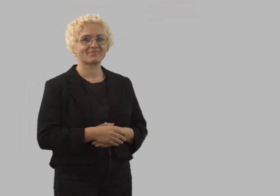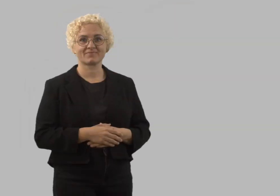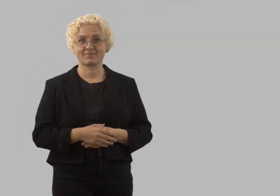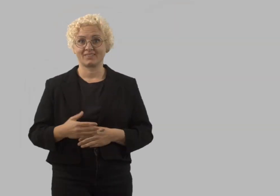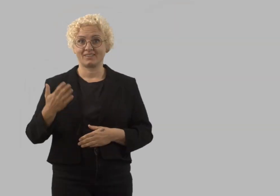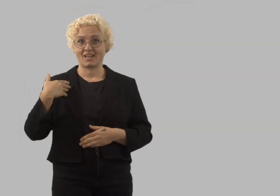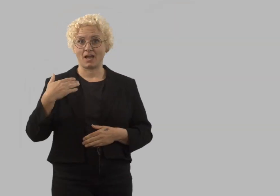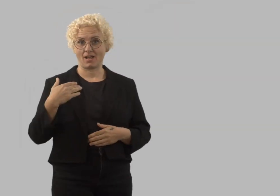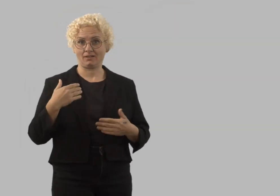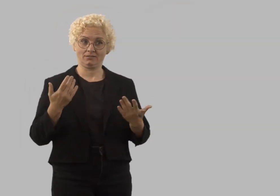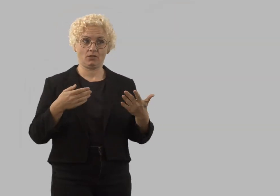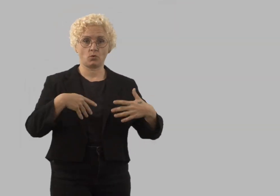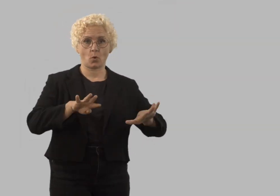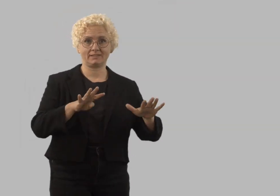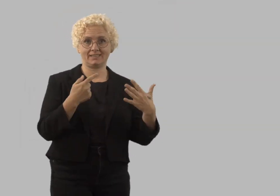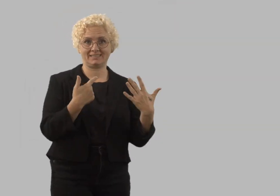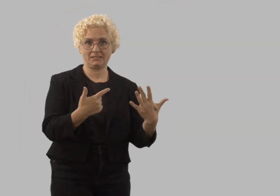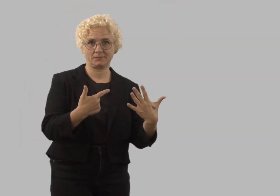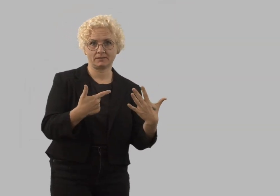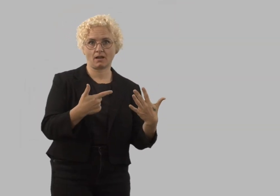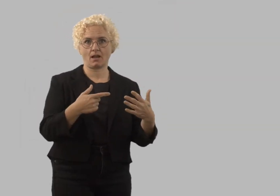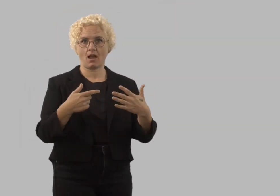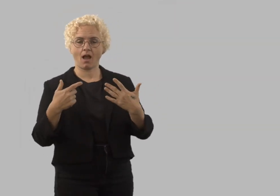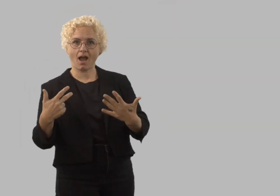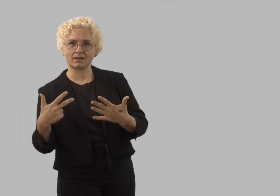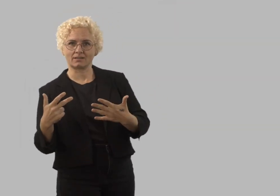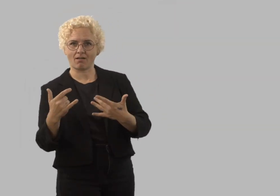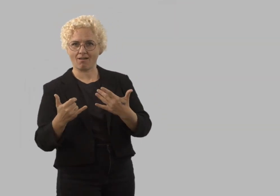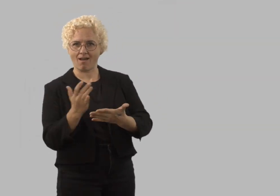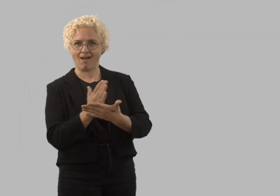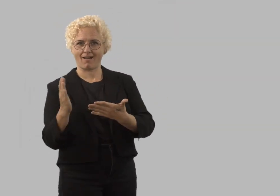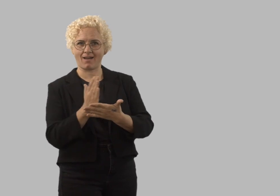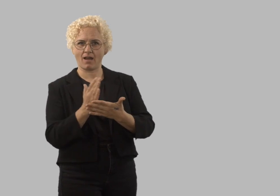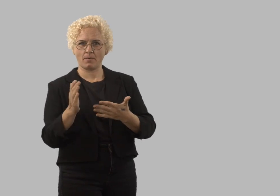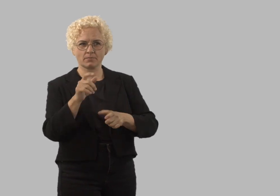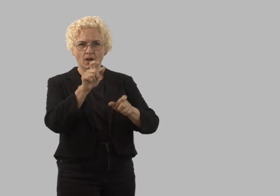Sie waren zumindest in den 1970er, 1980er Jahren